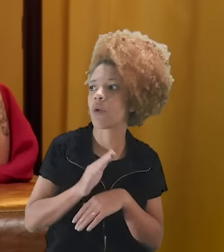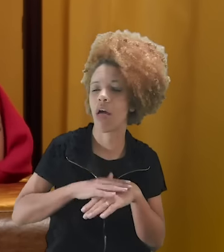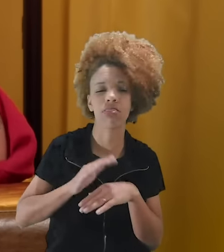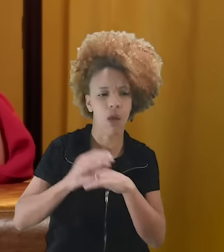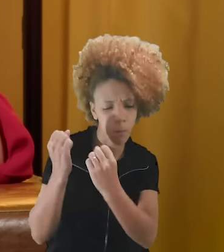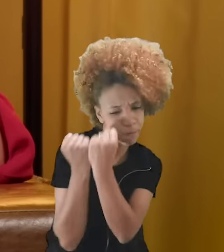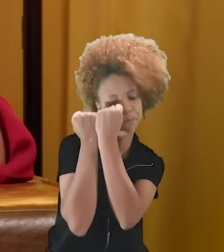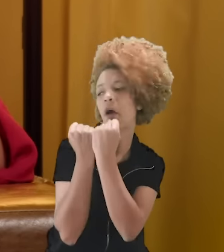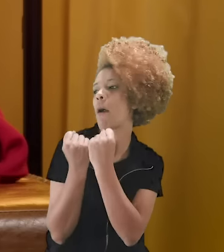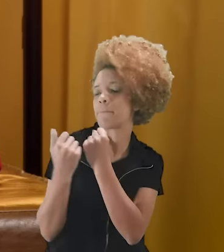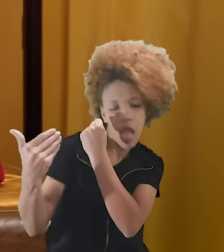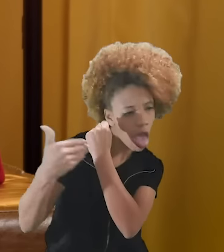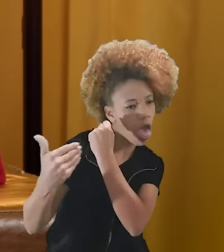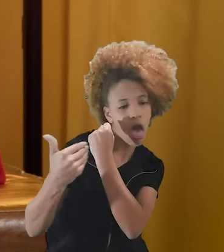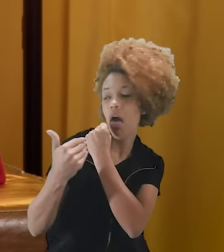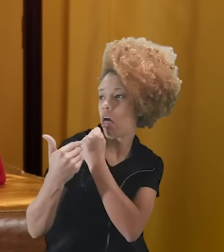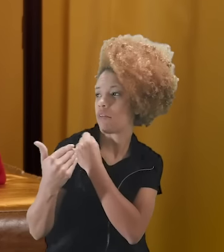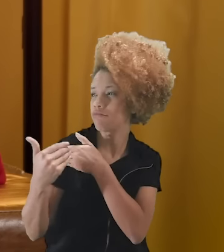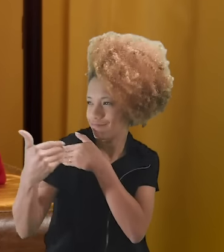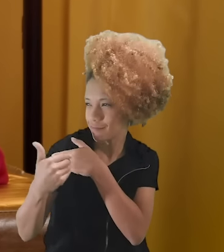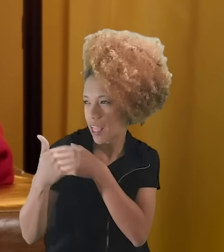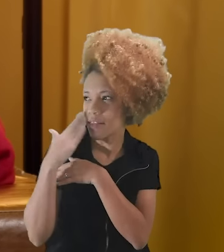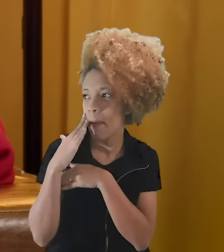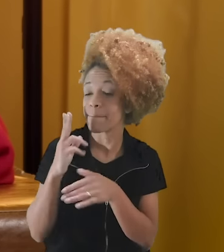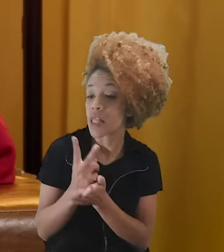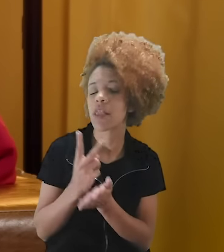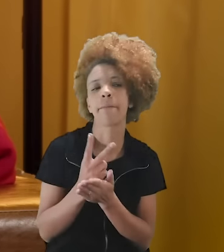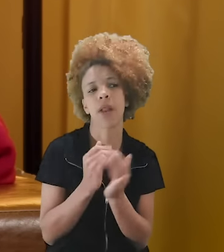criar um filtro para que isso não me afete mais né e eu tento sempre passar isso PR as mulheres